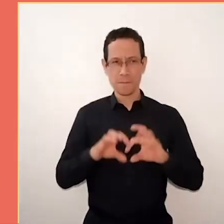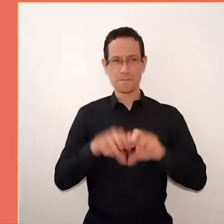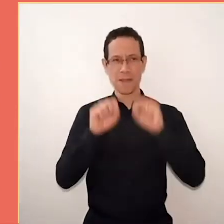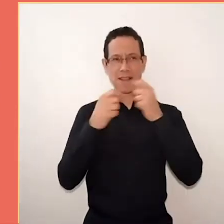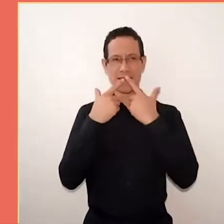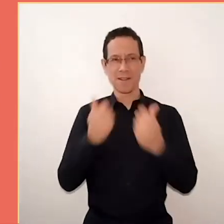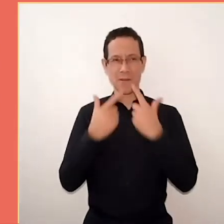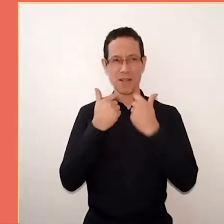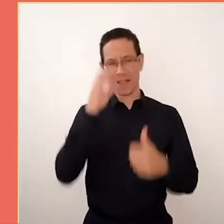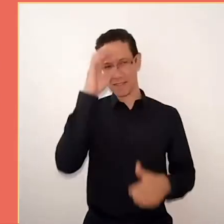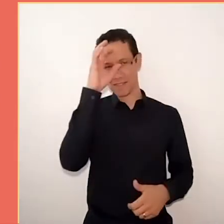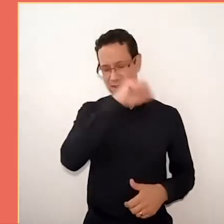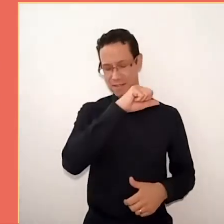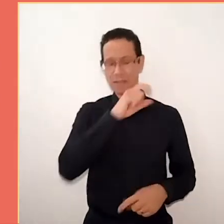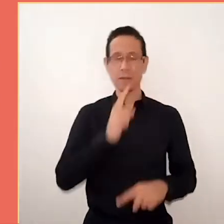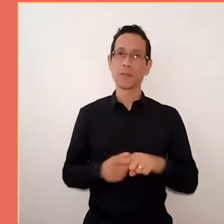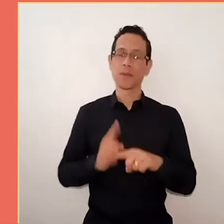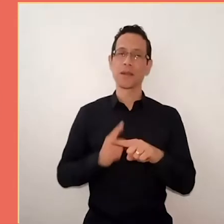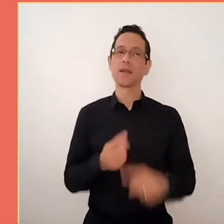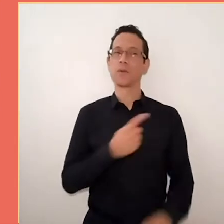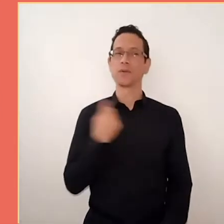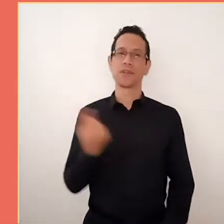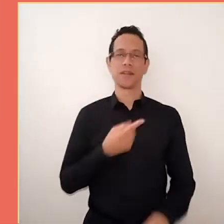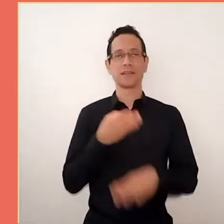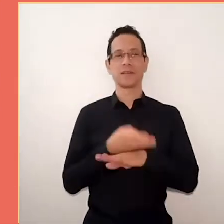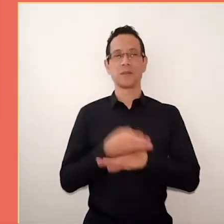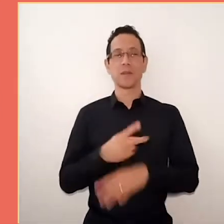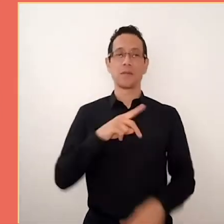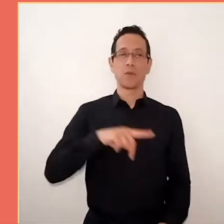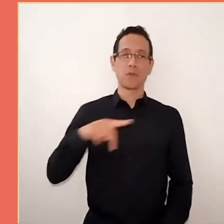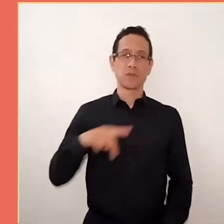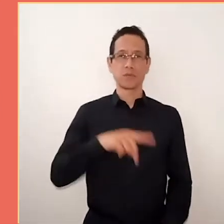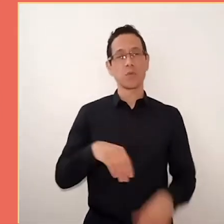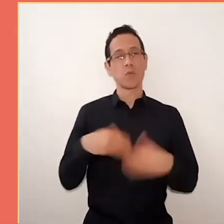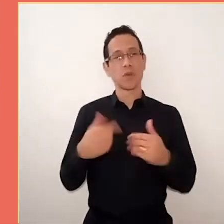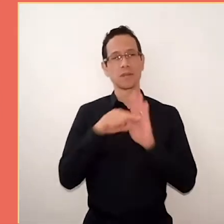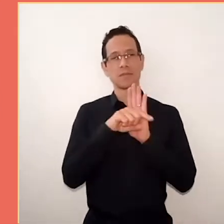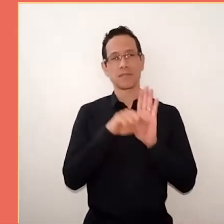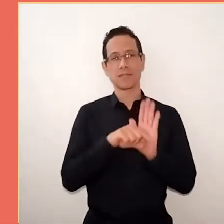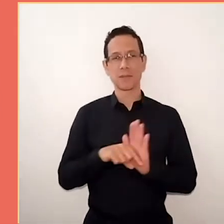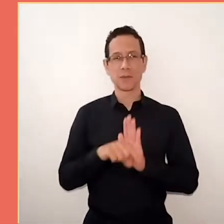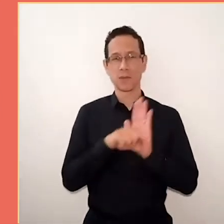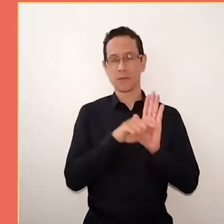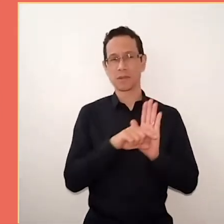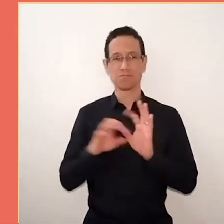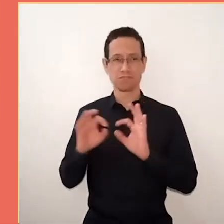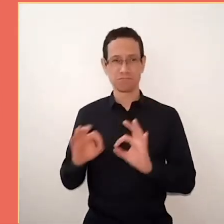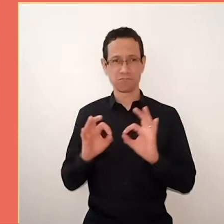Porque nós que estamos atuando, ou como professoras ou como pesquisadoras exatamente nessa faixa etária,